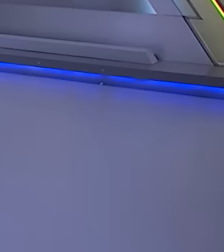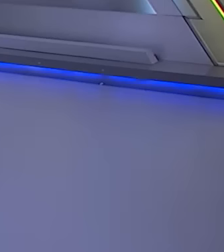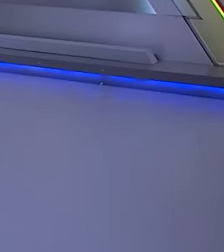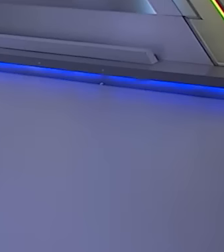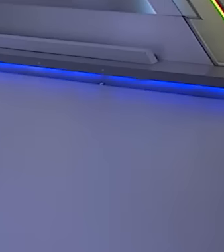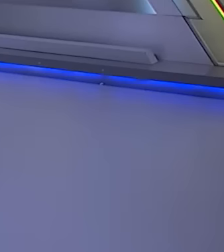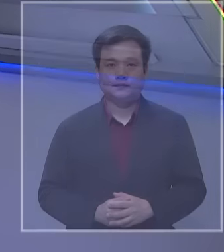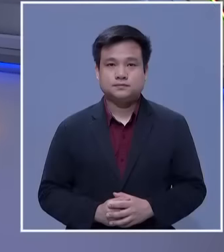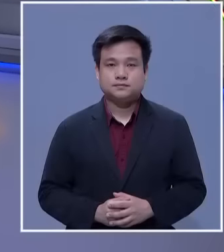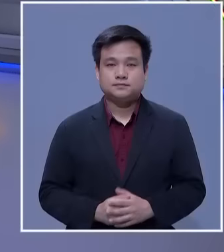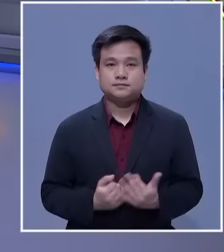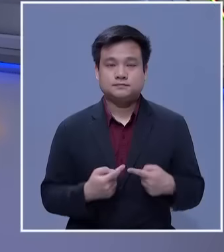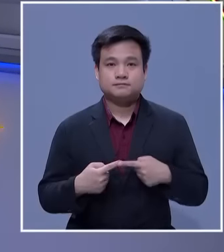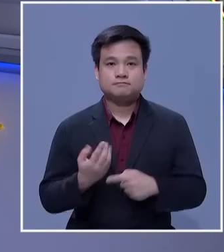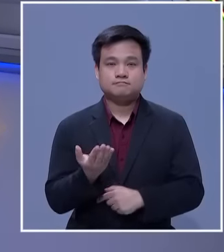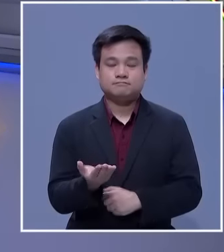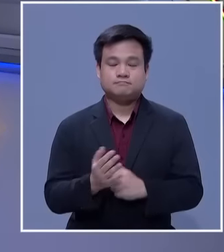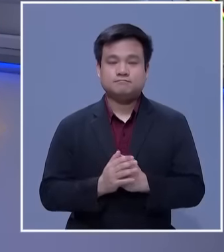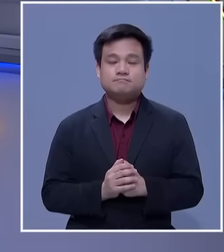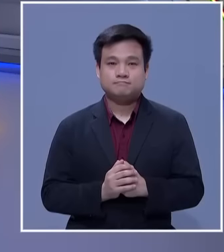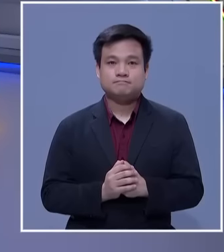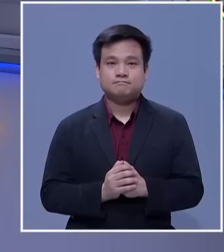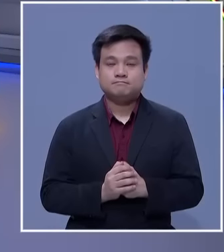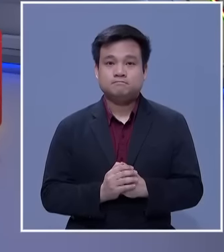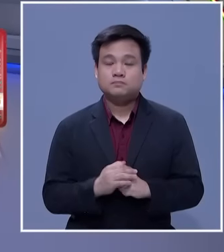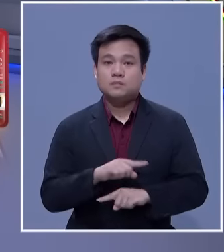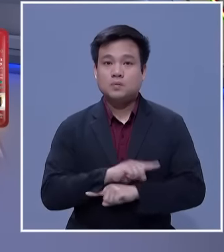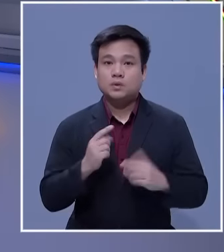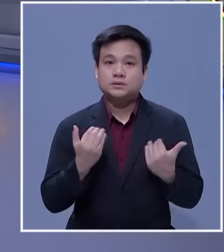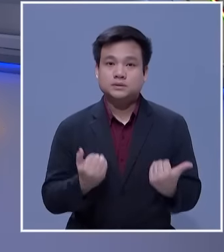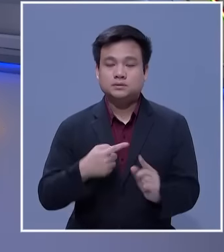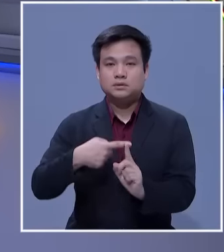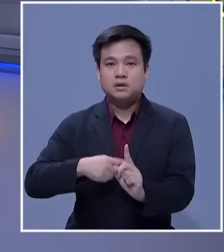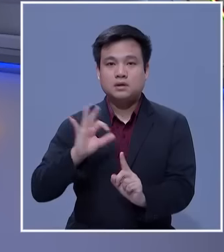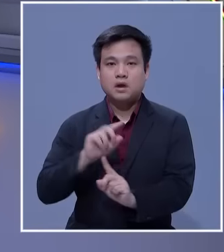กลับมาติดตามทัโลก Express ด้วยกันต่อนะ คะคุณผู้ชมวันนี้ค่ะ 1 กันยายนกลุ่มนัก